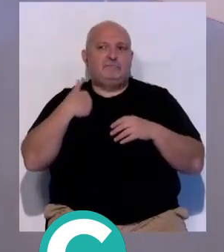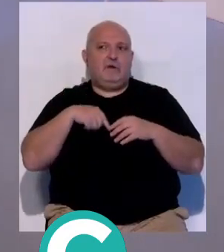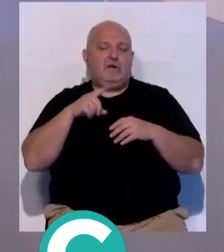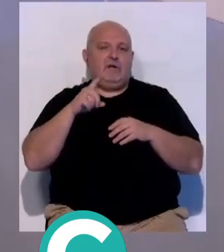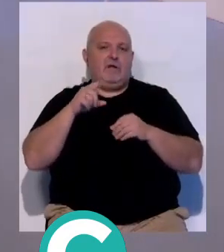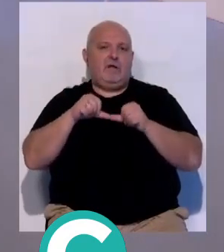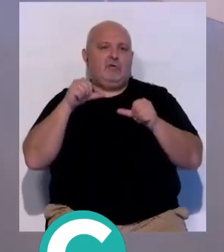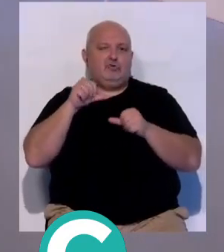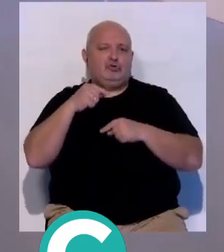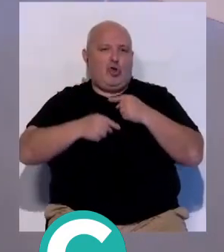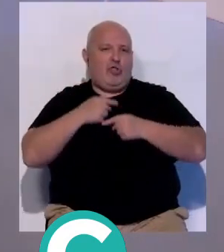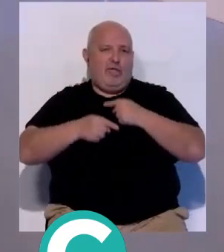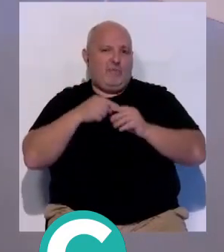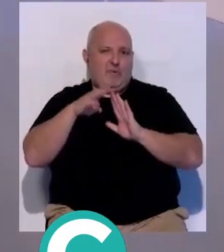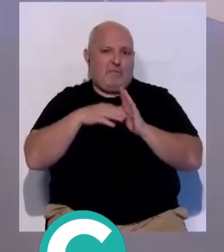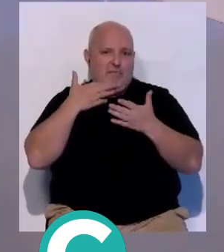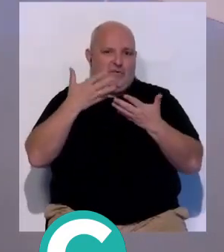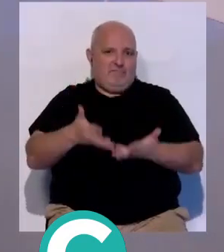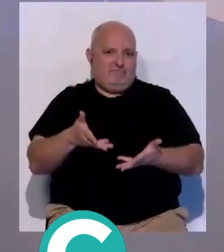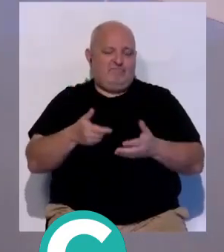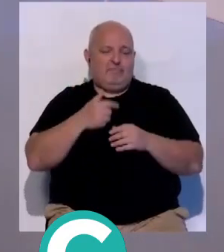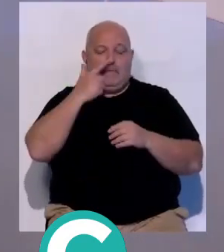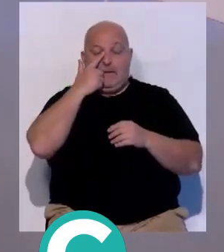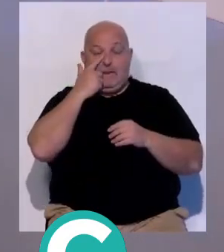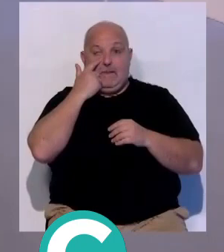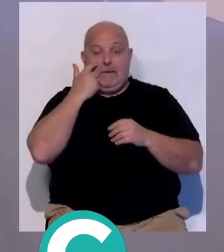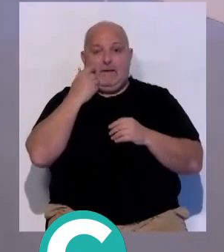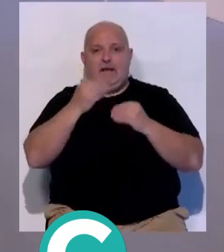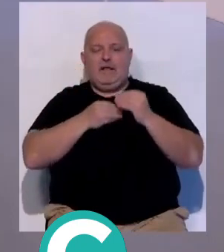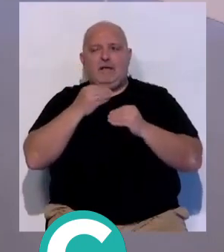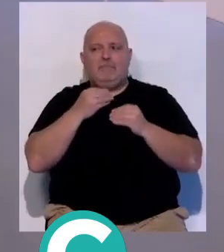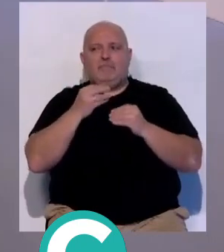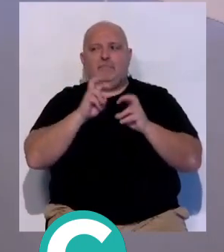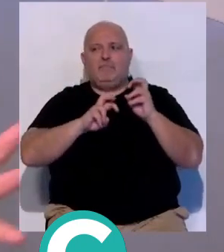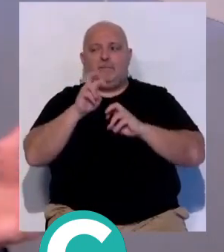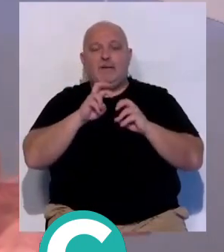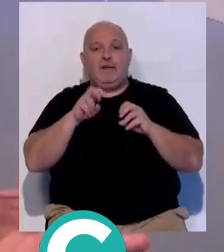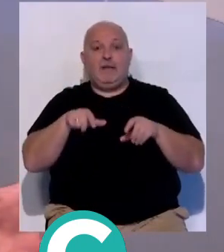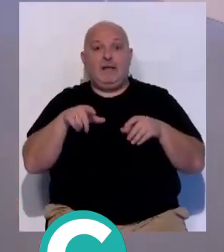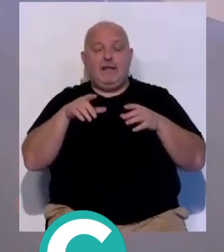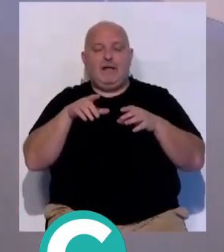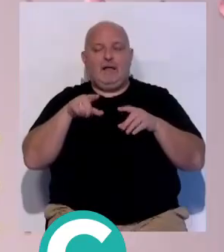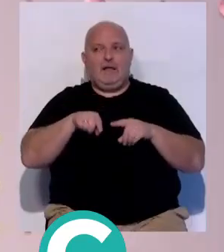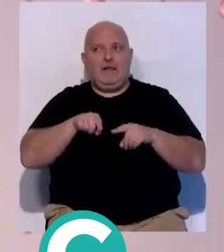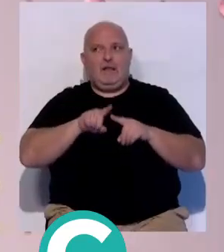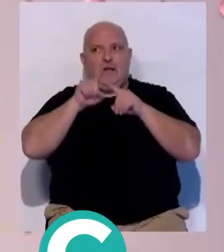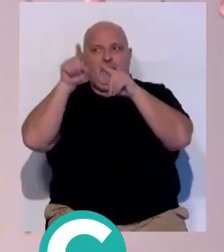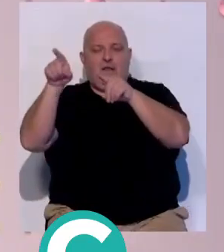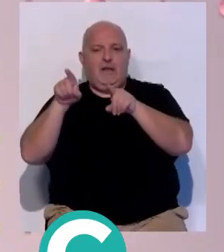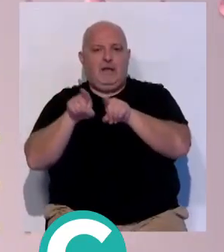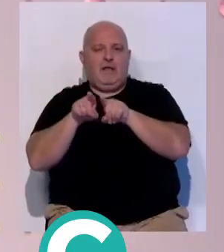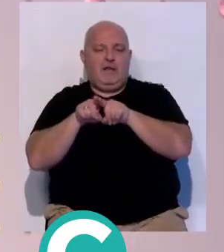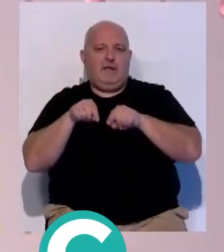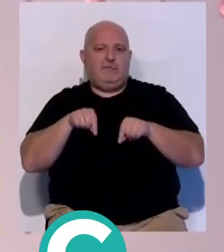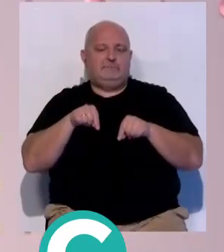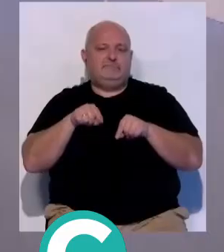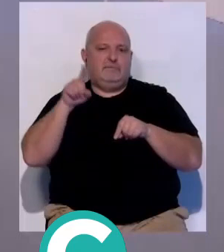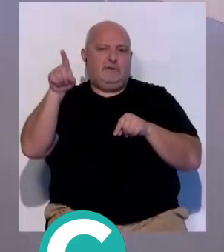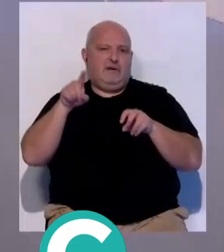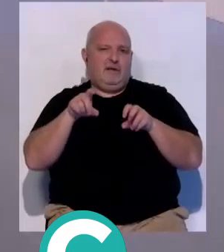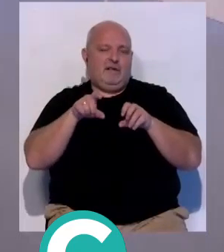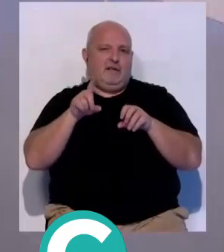todos los días y un poco hice extrapolar este plato allá a la grada o a la supletorio que han